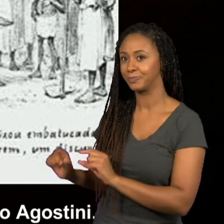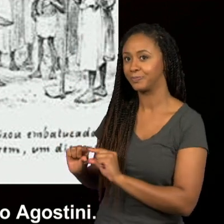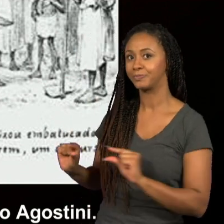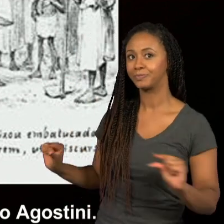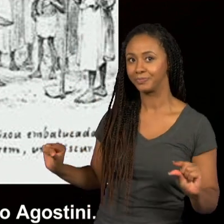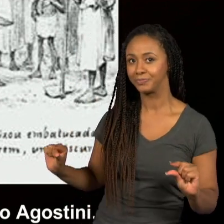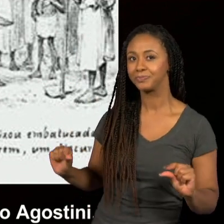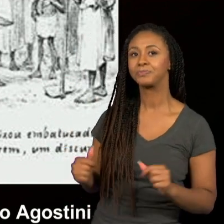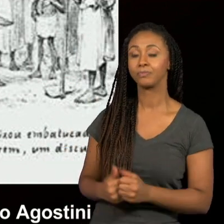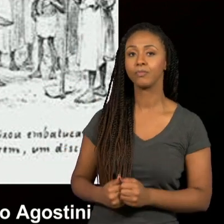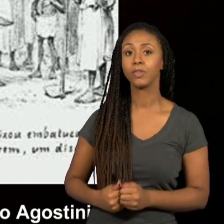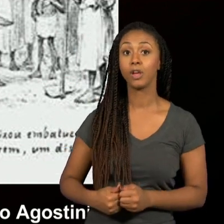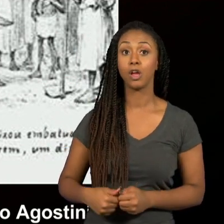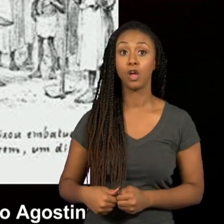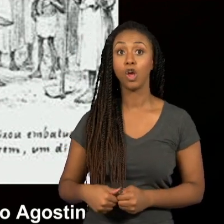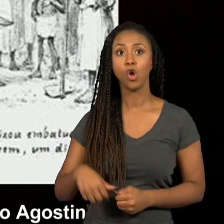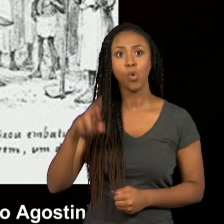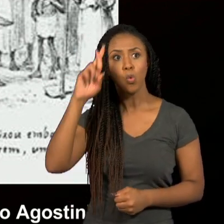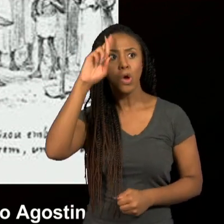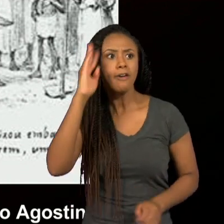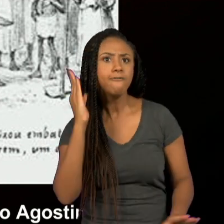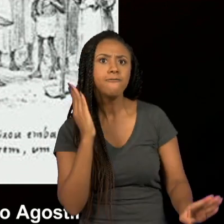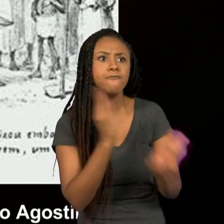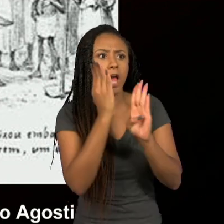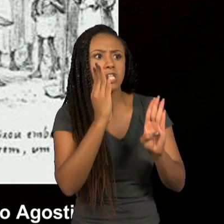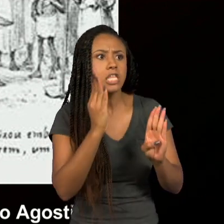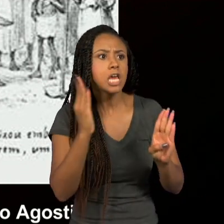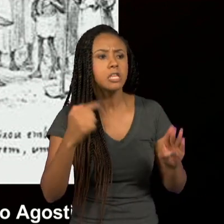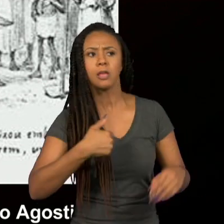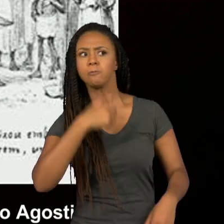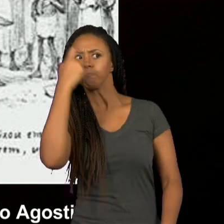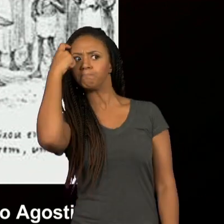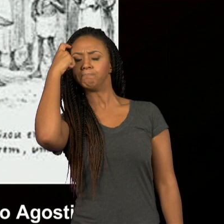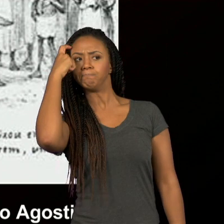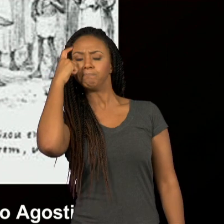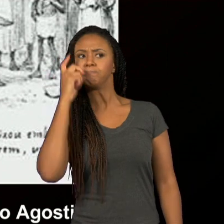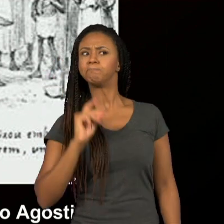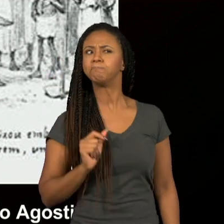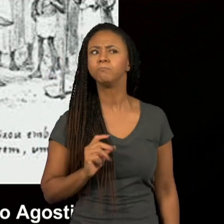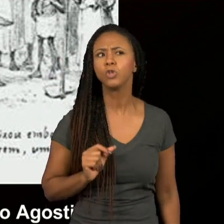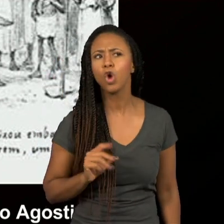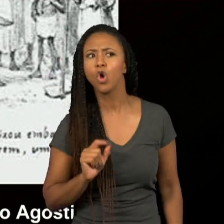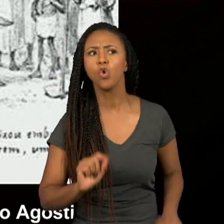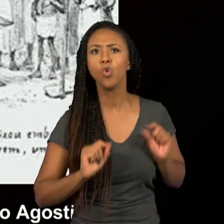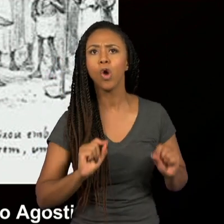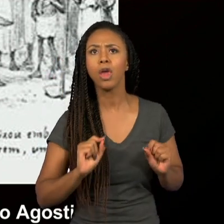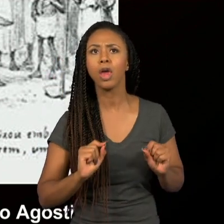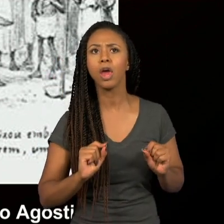FAZENDEIRO TAMBÉM FEZ UMA DESCOBERTA QUE O DEIXOU EMBATUCADO! UM ESCRAVO LIA, NO EITO, PARA OS SEUS